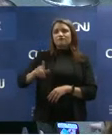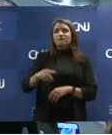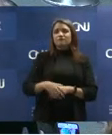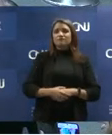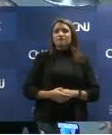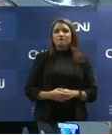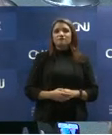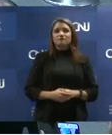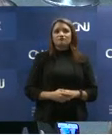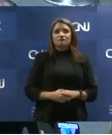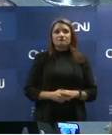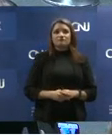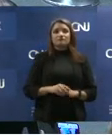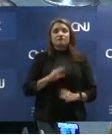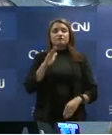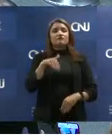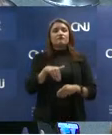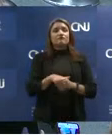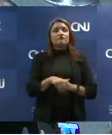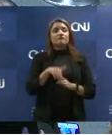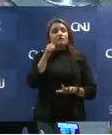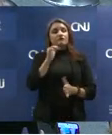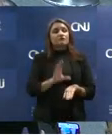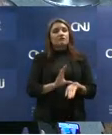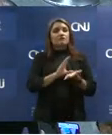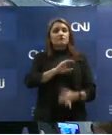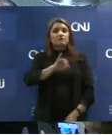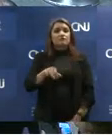a vossa excelência, conselheira Jane Granzoto? Pois não, seu presidente.